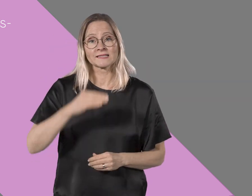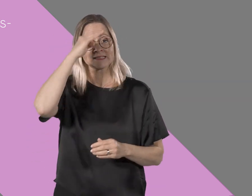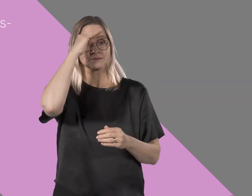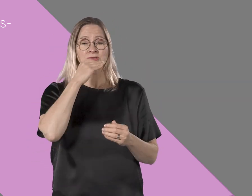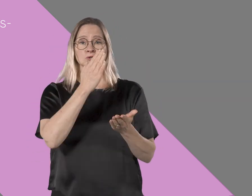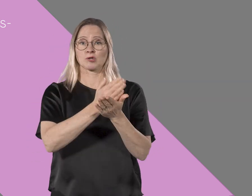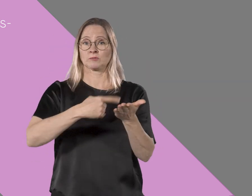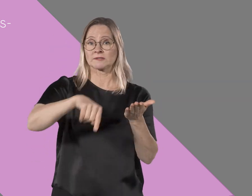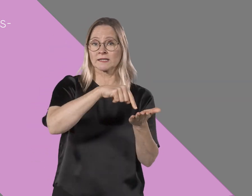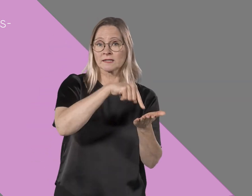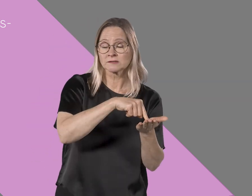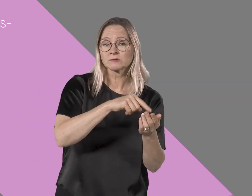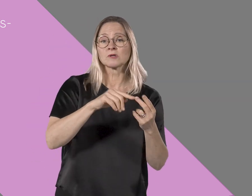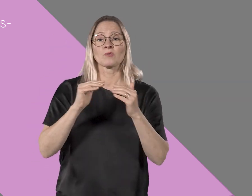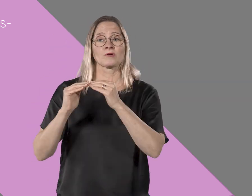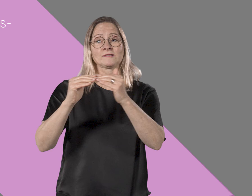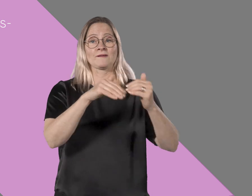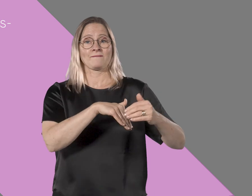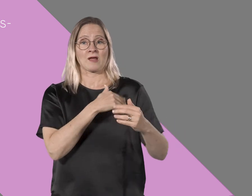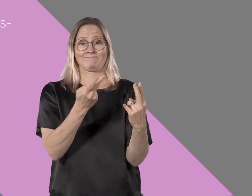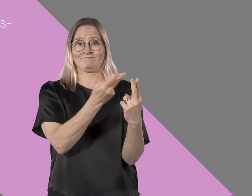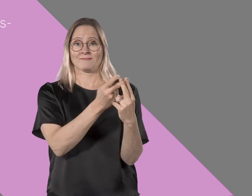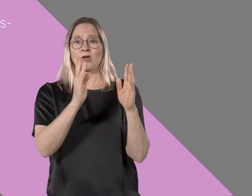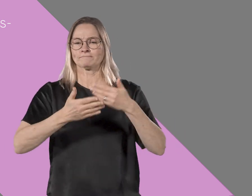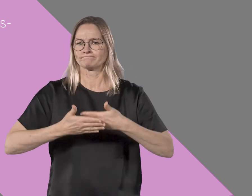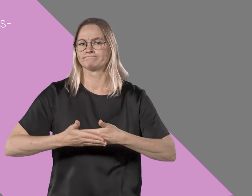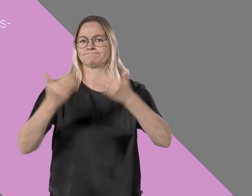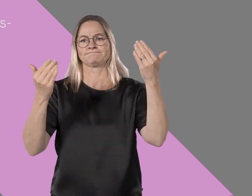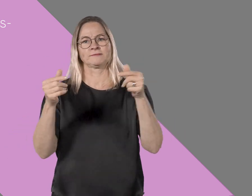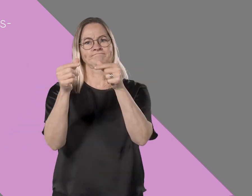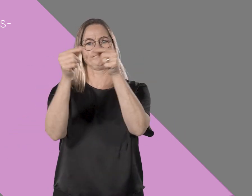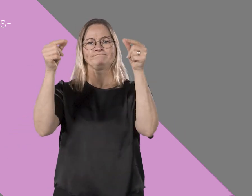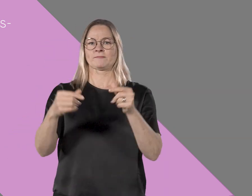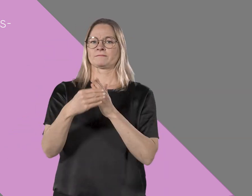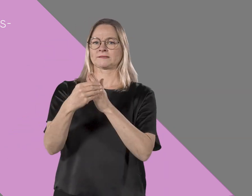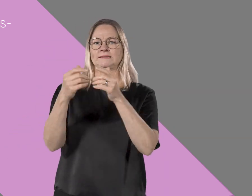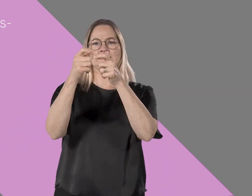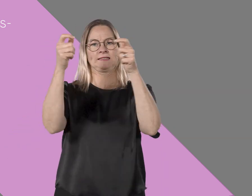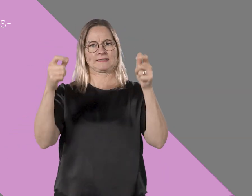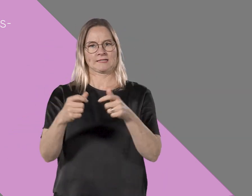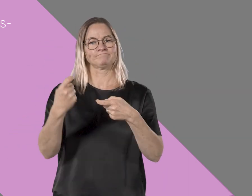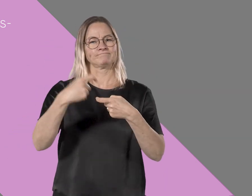Ihmisoikeuskeskus ja yhdenvertaisuus- valtuutettu ovat nyt julkaisseet käsikirjan -